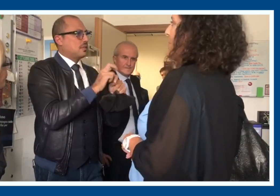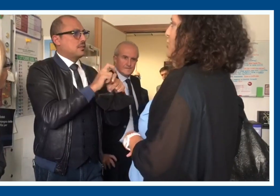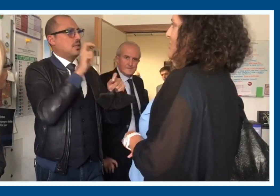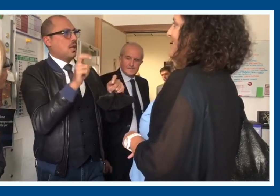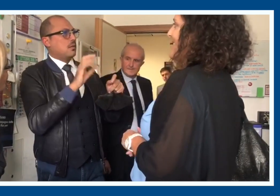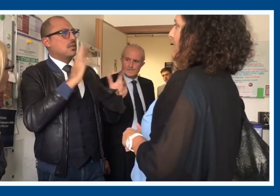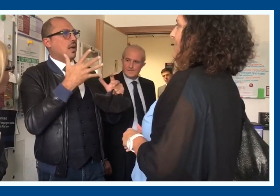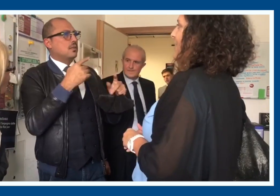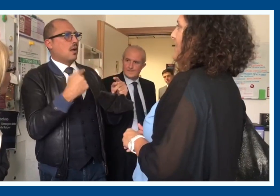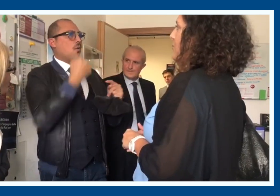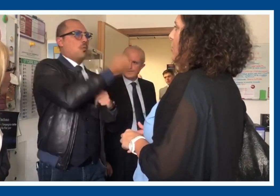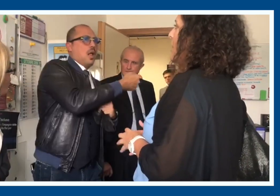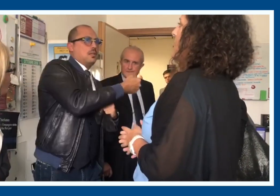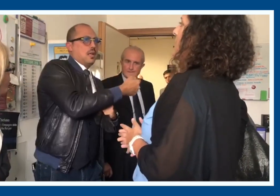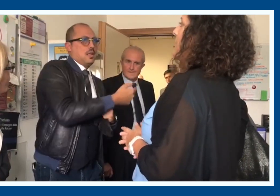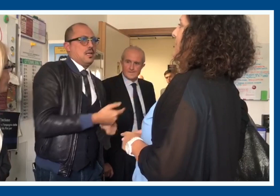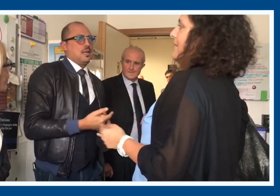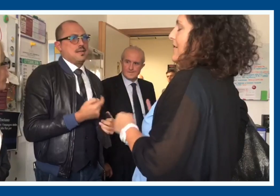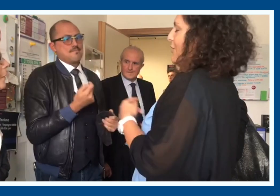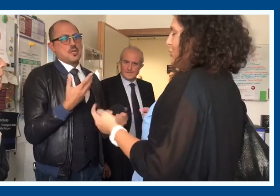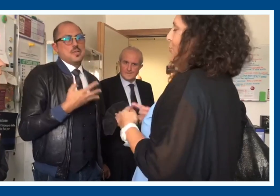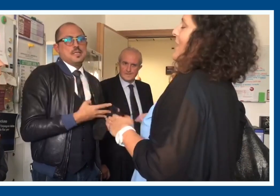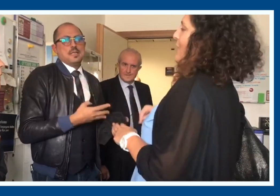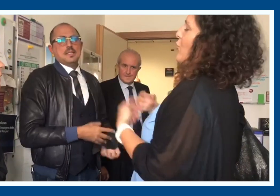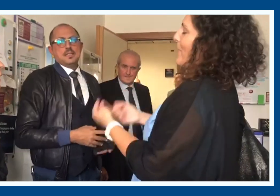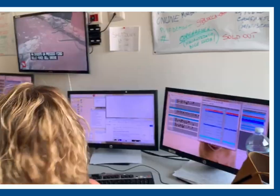e che troppo spesso è frammentata e incompleta."